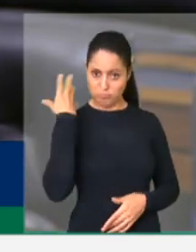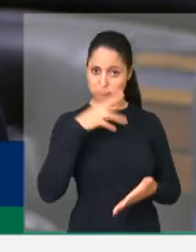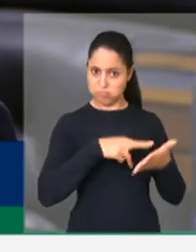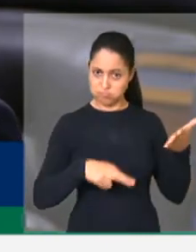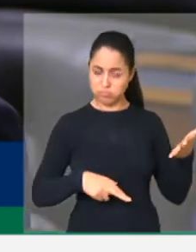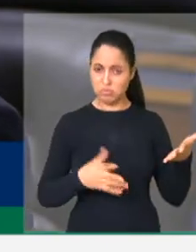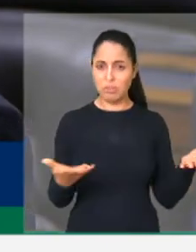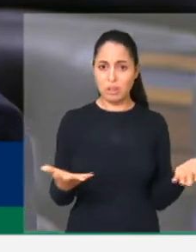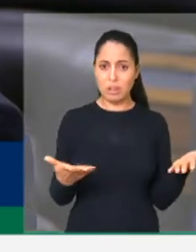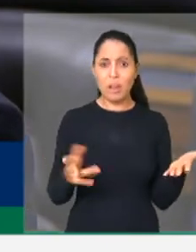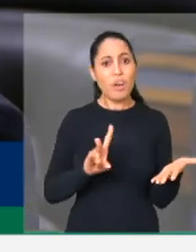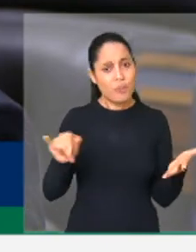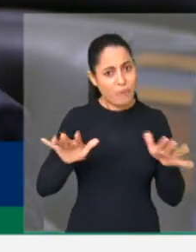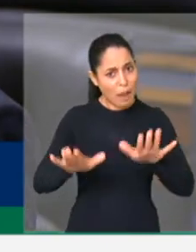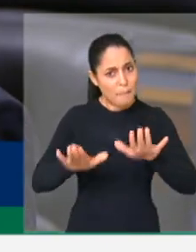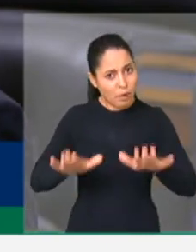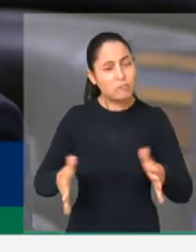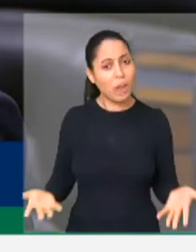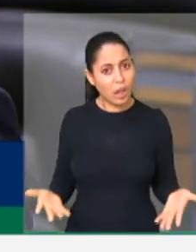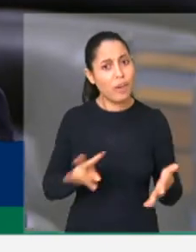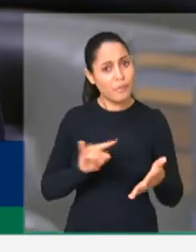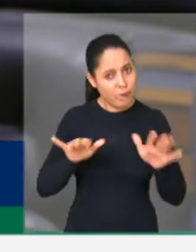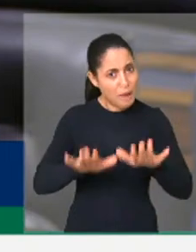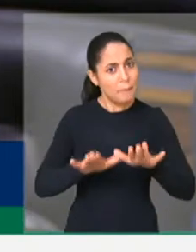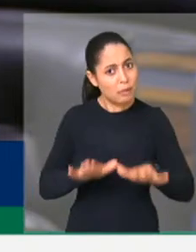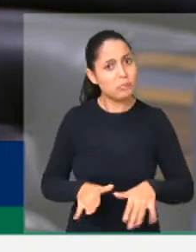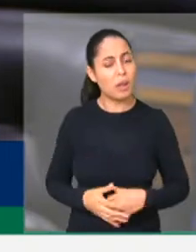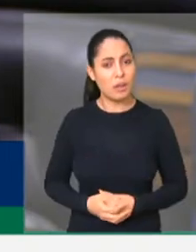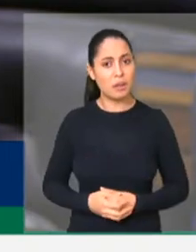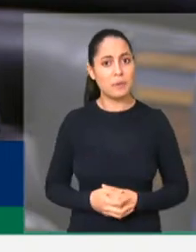OPORTUNIDADES, EM QUE AS EMPRESAS PRECISAM SOBREVIVER, UM LÍDER MENORIDADE TINO VENHA AQUI DIZER COISAS QUE